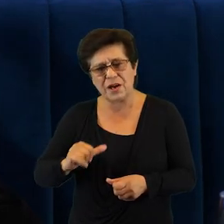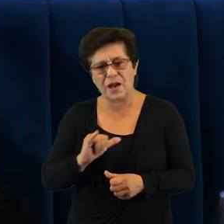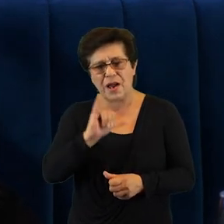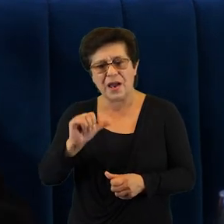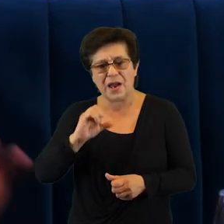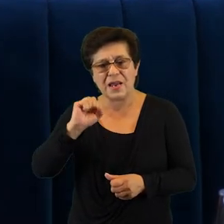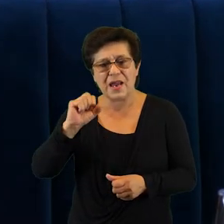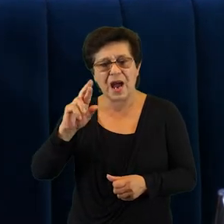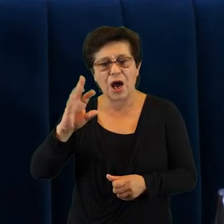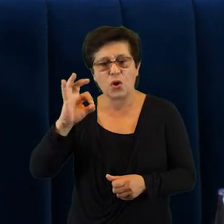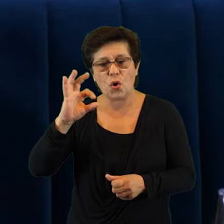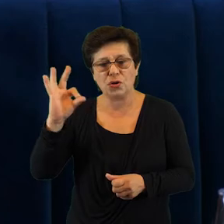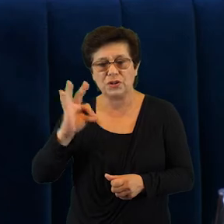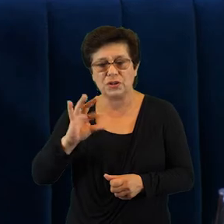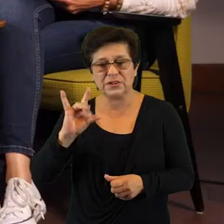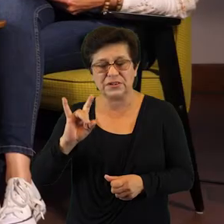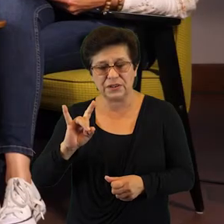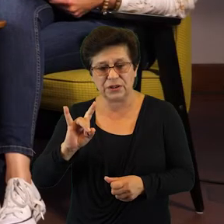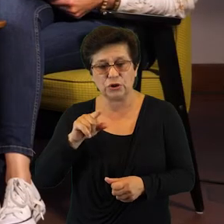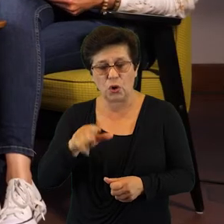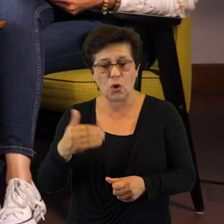Fryderyk Jarossy to był...